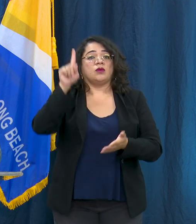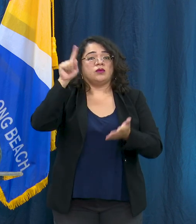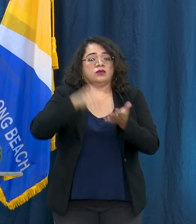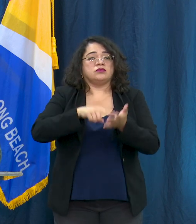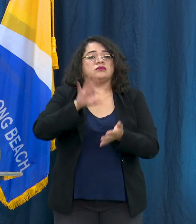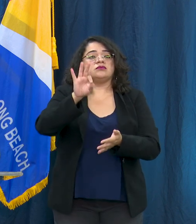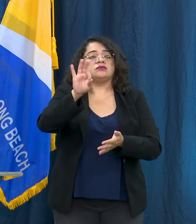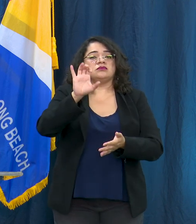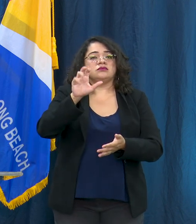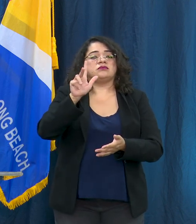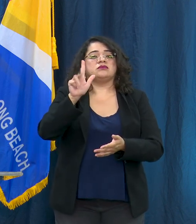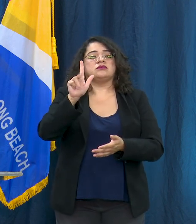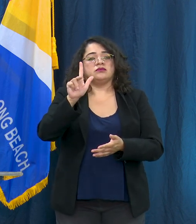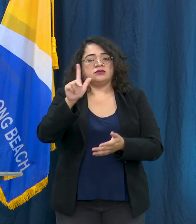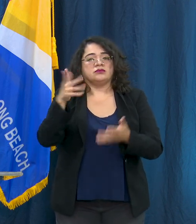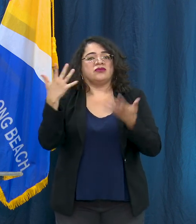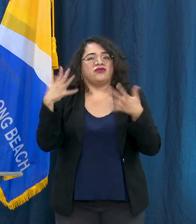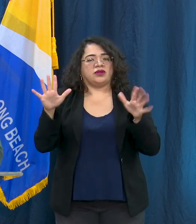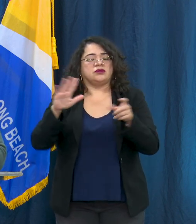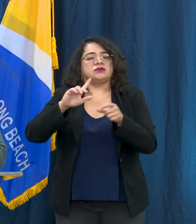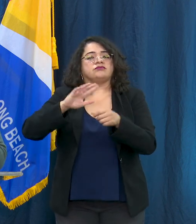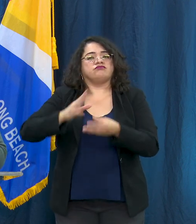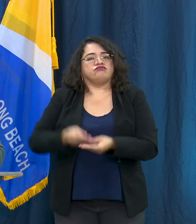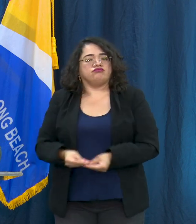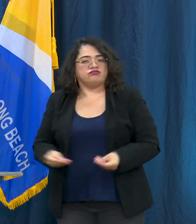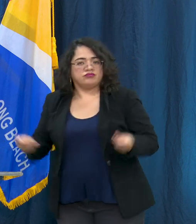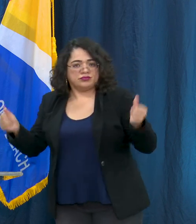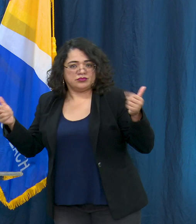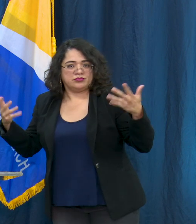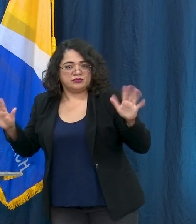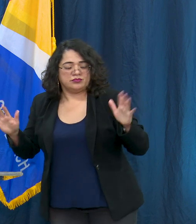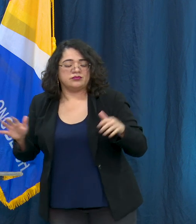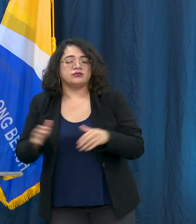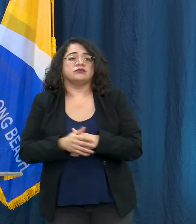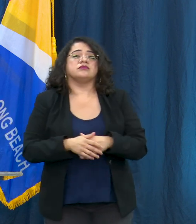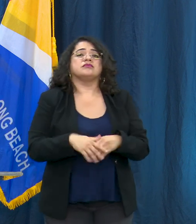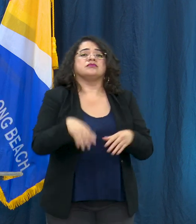tres personas en recupera doe knows enter says de inform are lays que hemos